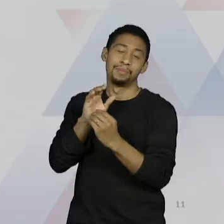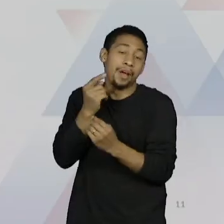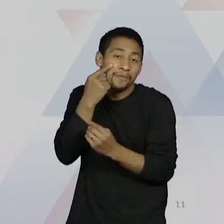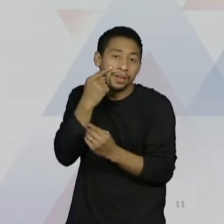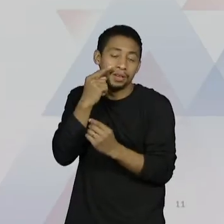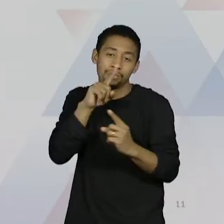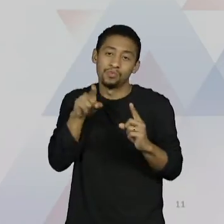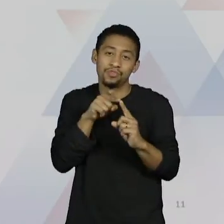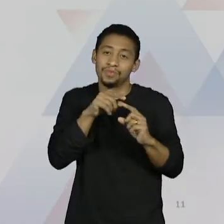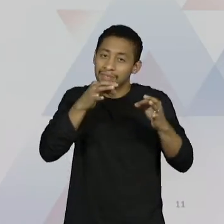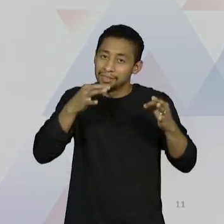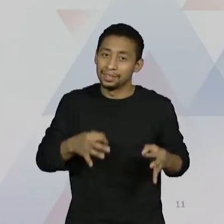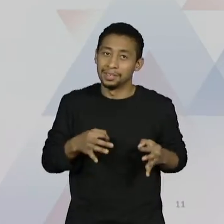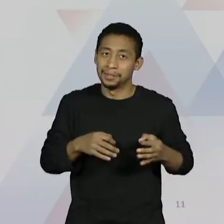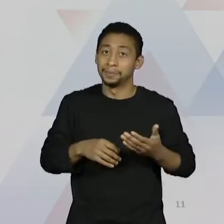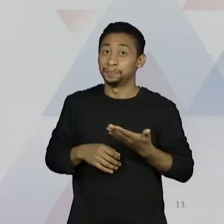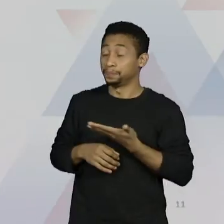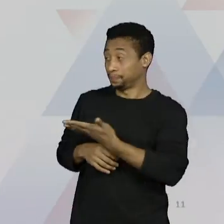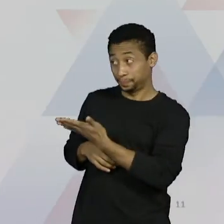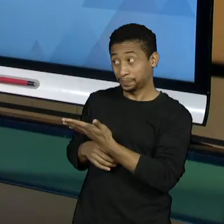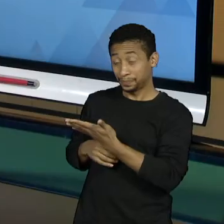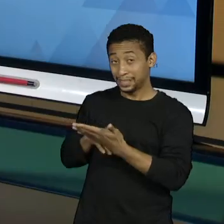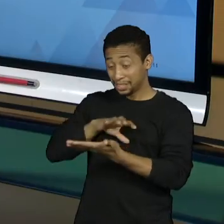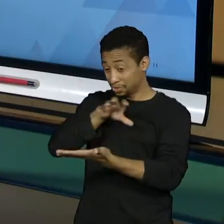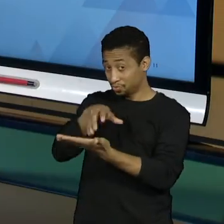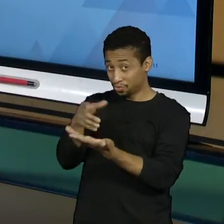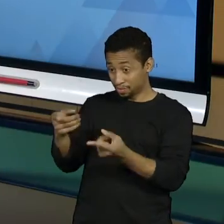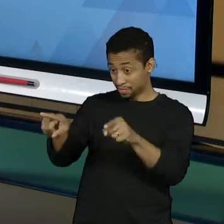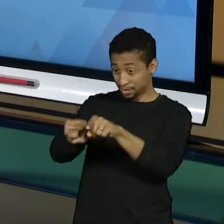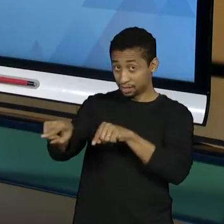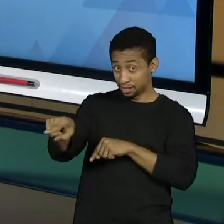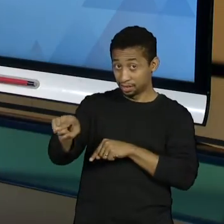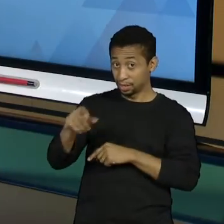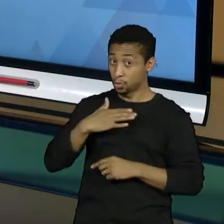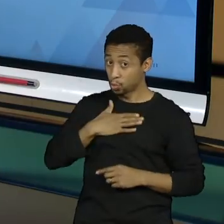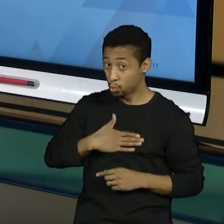"A INSTITUIÇÃO PARCEIRA FICOU SATISFEITA?", ISSO COM CERTEZA É MUITO IMPORTANTE VOCÊ AVALIAR.